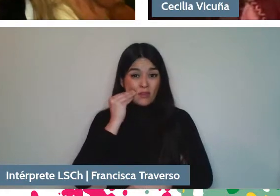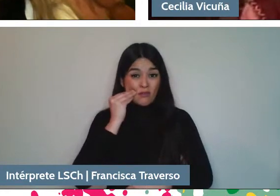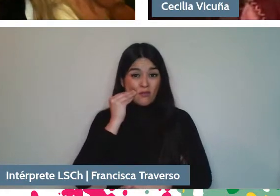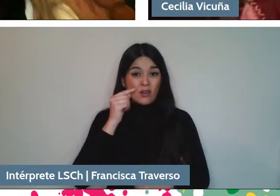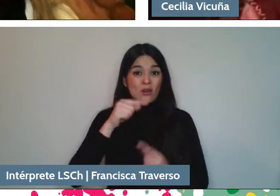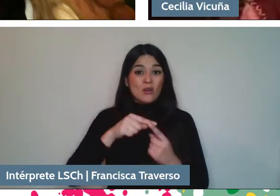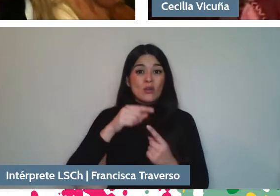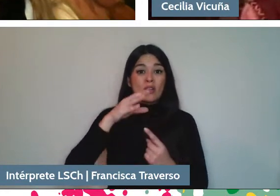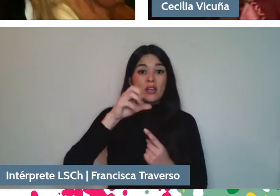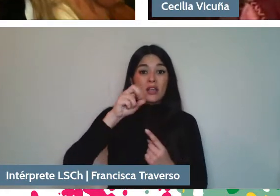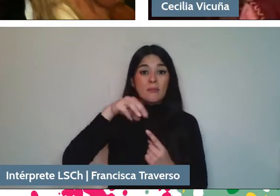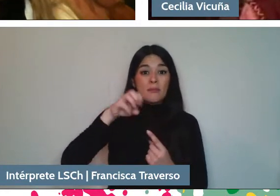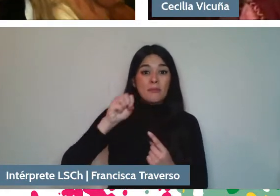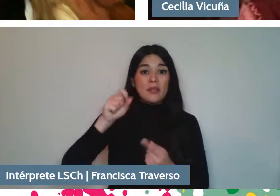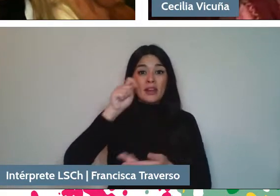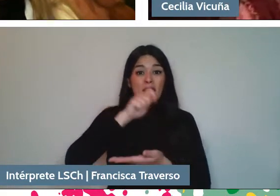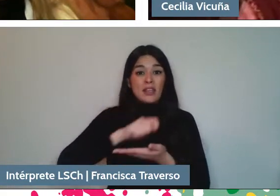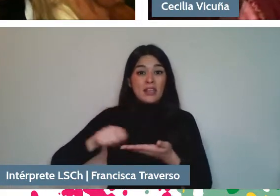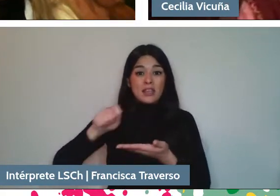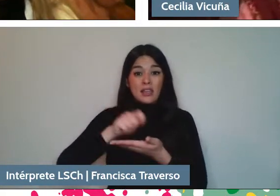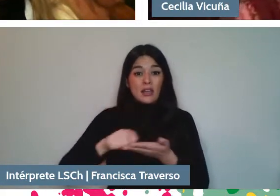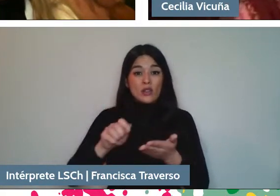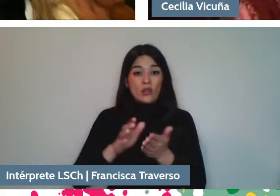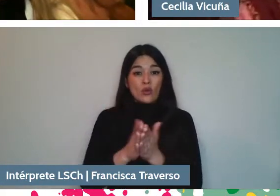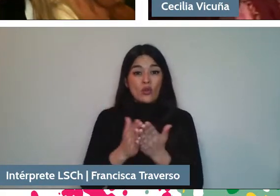que fue escritor; él también estuvo preso cuatro veces